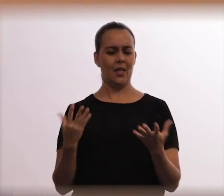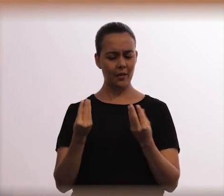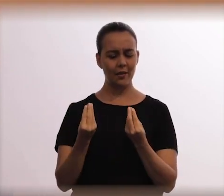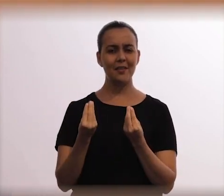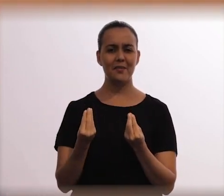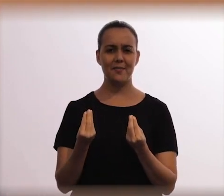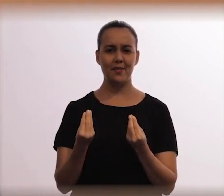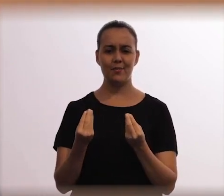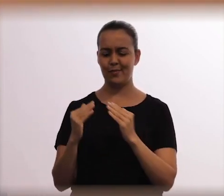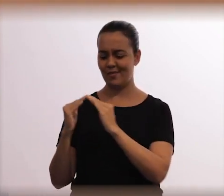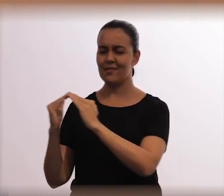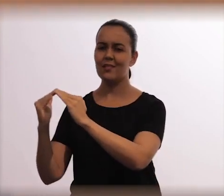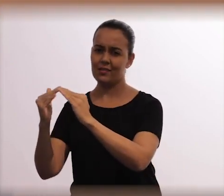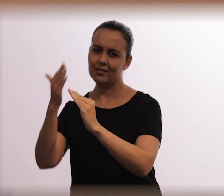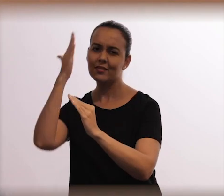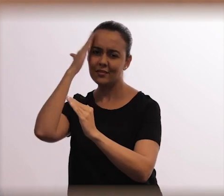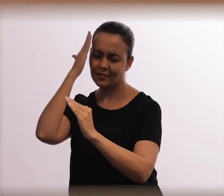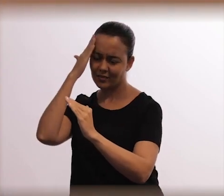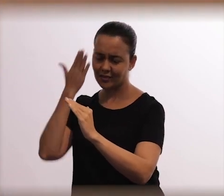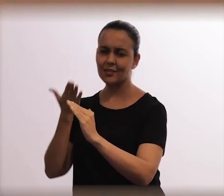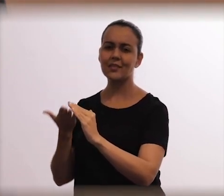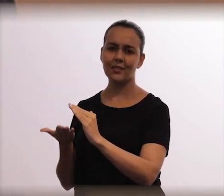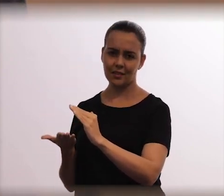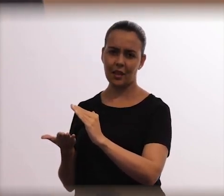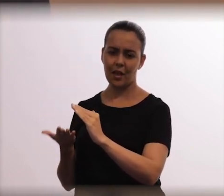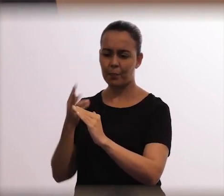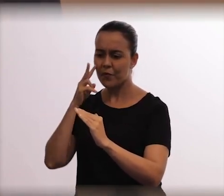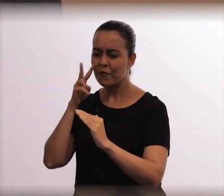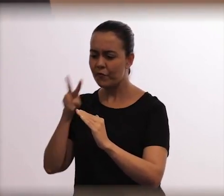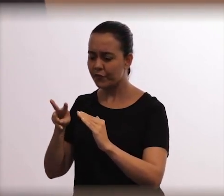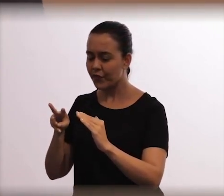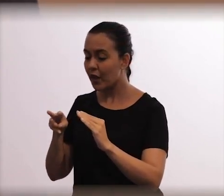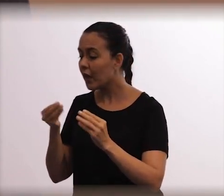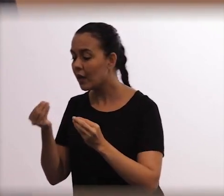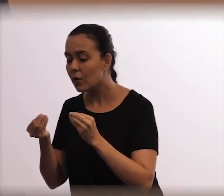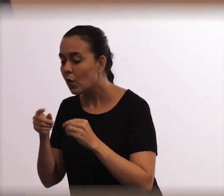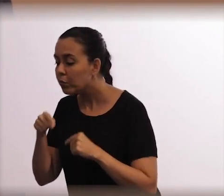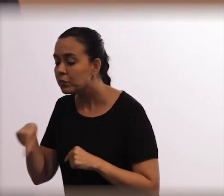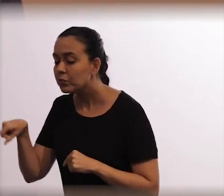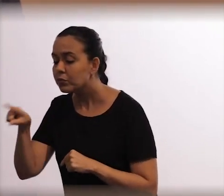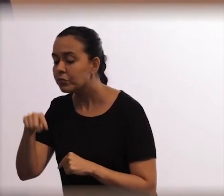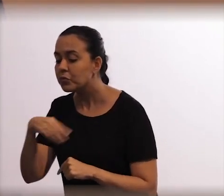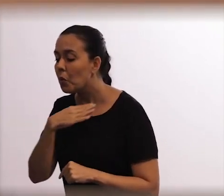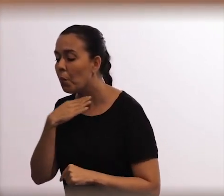é só a gente sobrepor alguns mapas, alguns mapas onde que morre mais pessoas, onde que moram os mais pobres,